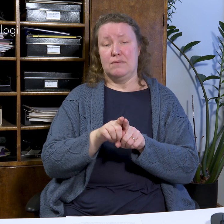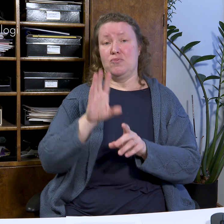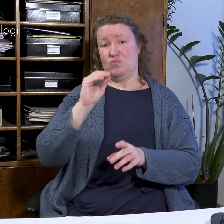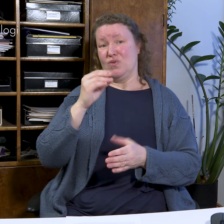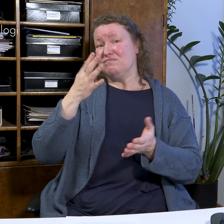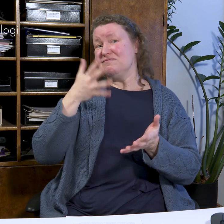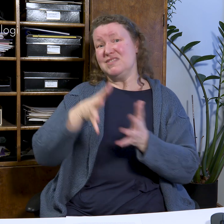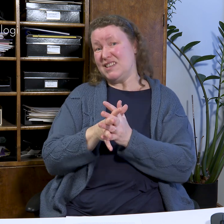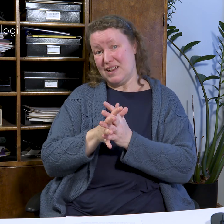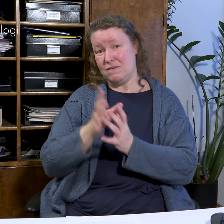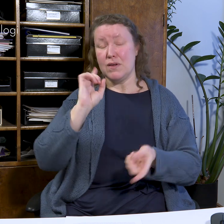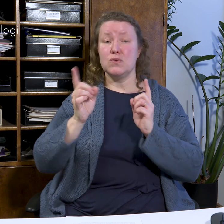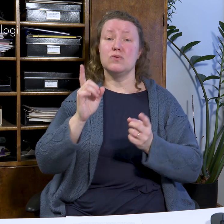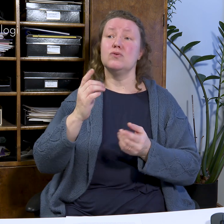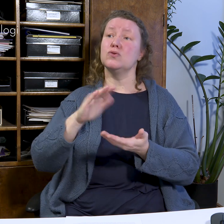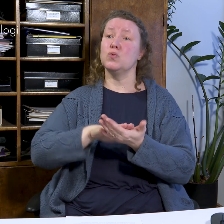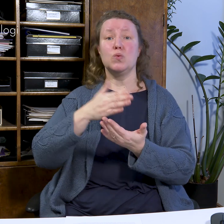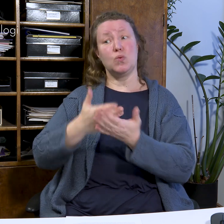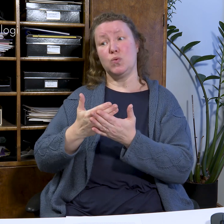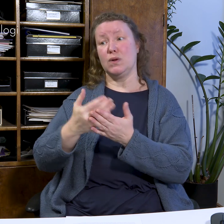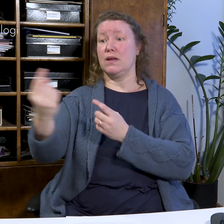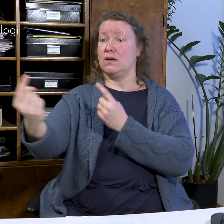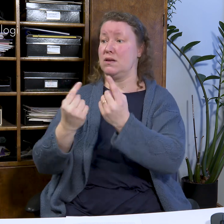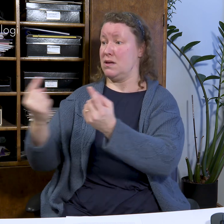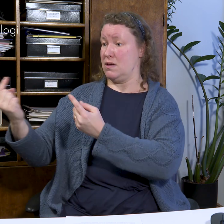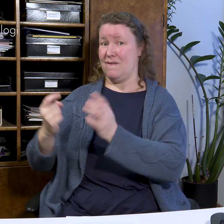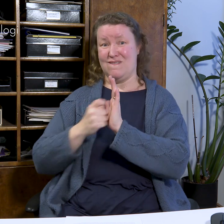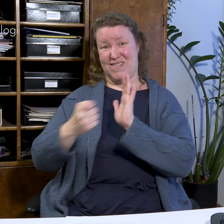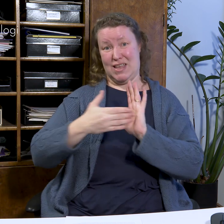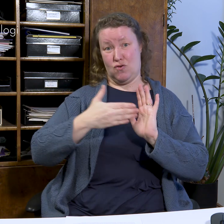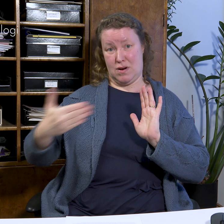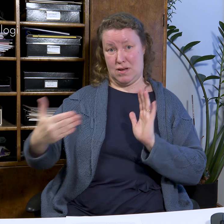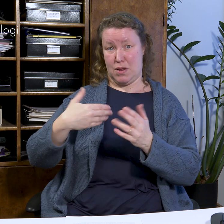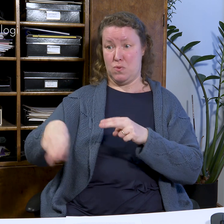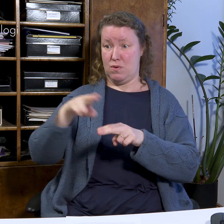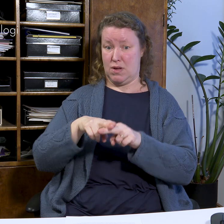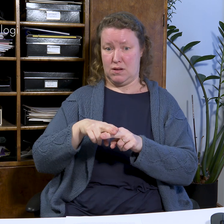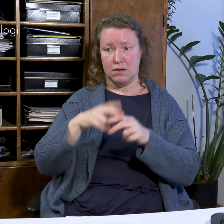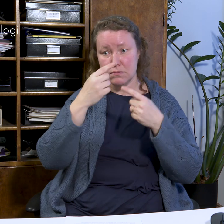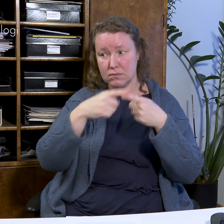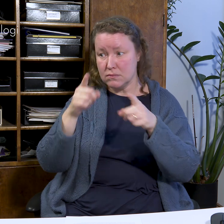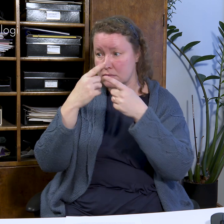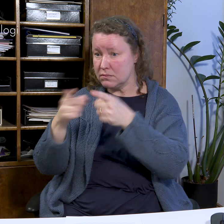On selvää, että työelämätulkkauksen laatu ja jatkuvuus kärsivät, -